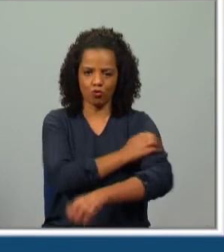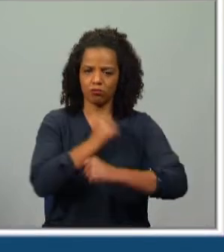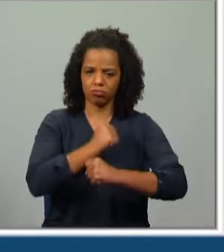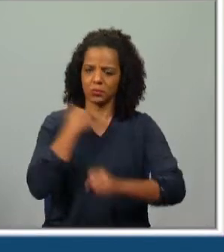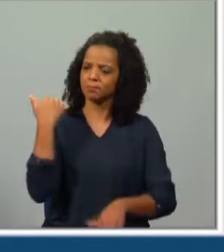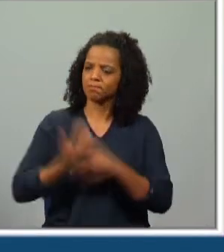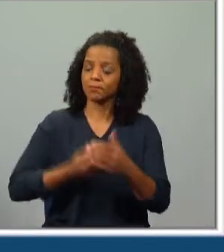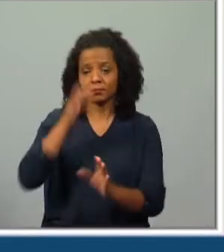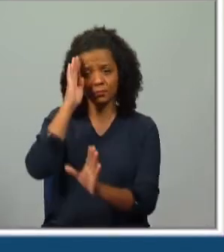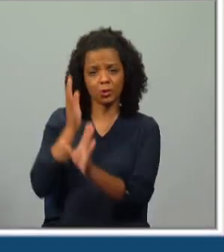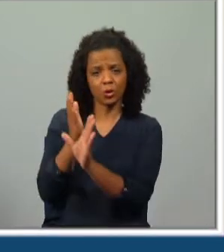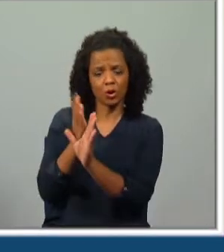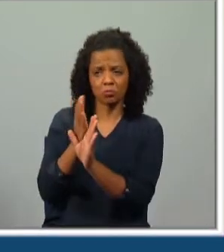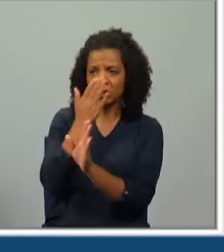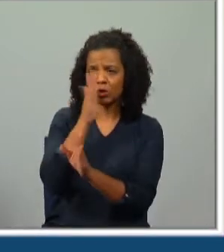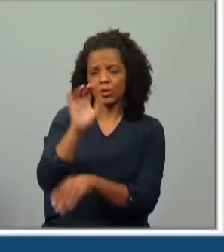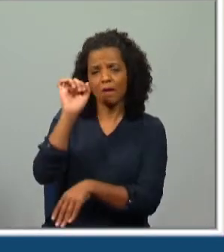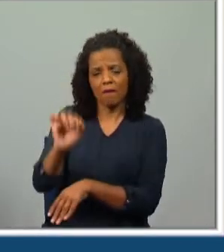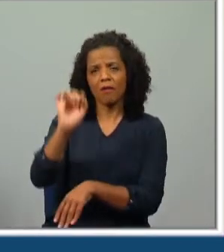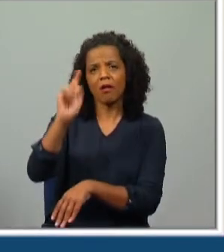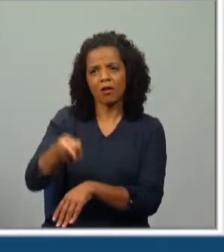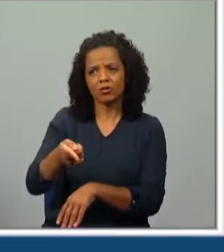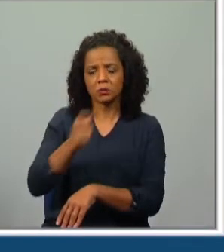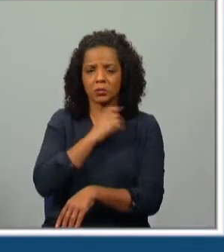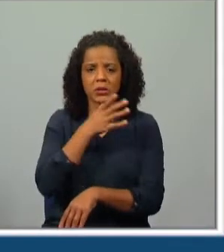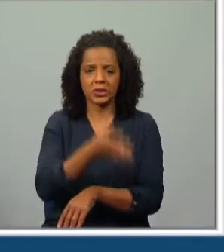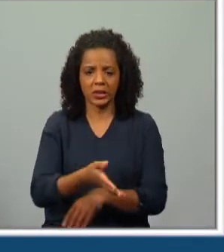psicologicamente as suas atitudes levam-nos a caracterizá-la desta forma 心理上你的態度引導我們以這種方式描述它